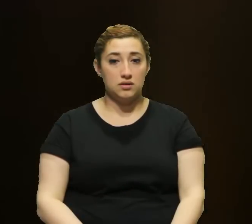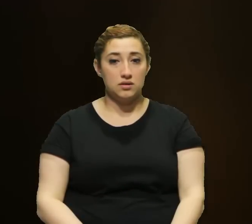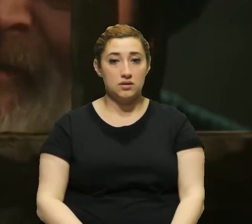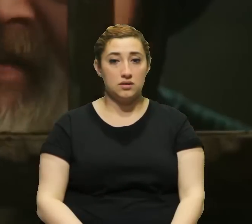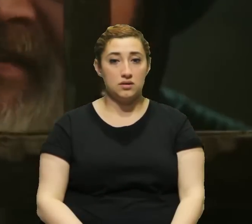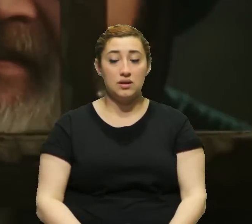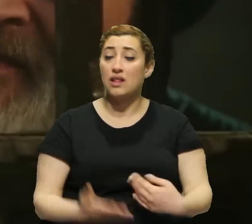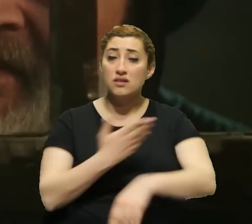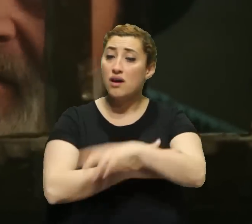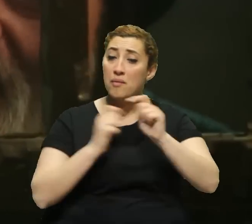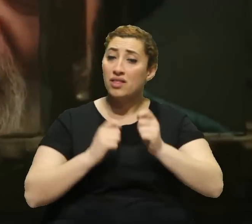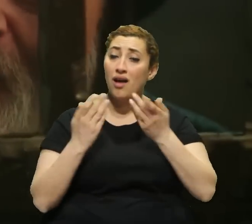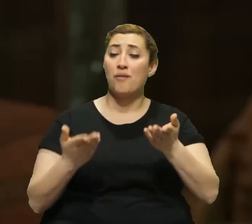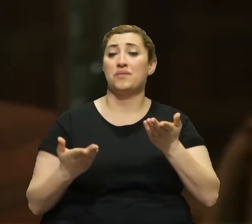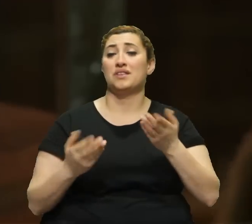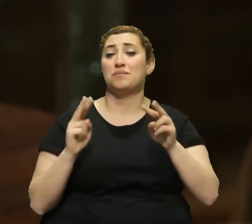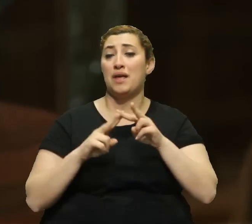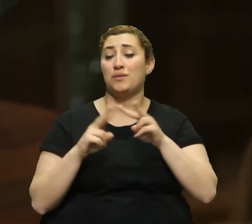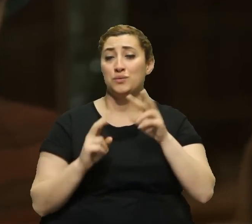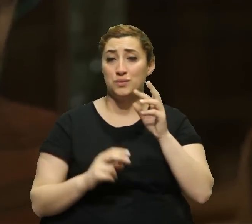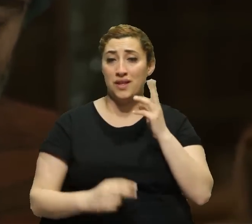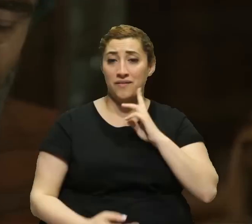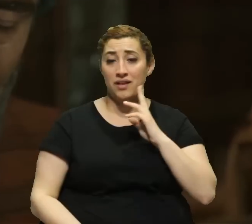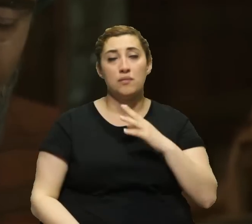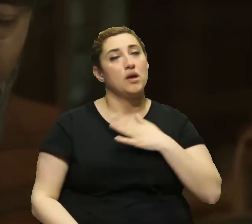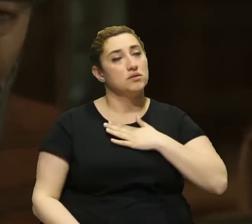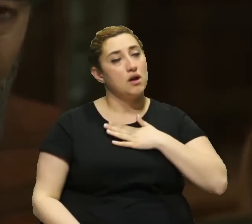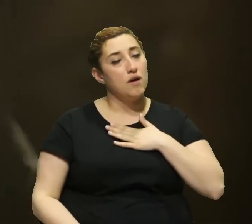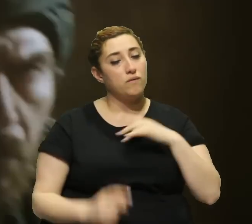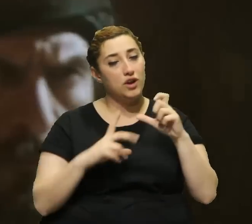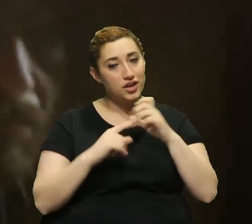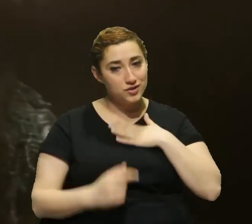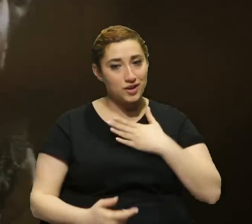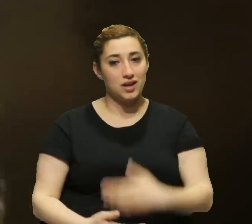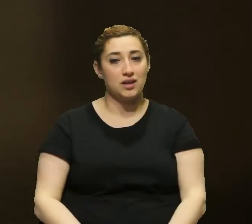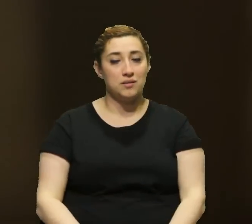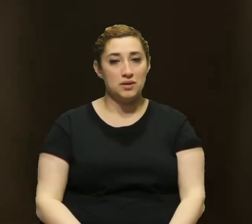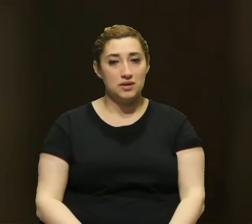Neye zahmet ettiniz Pir’im Mesut. Estağfurullah Şeyh’im.